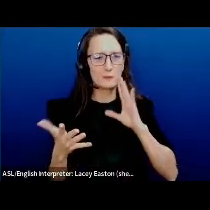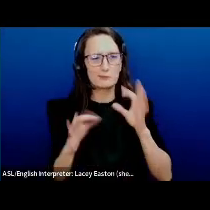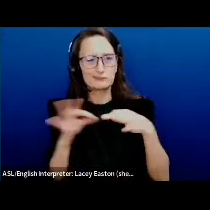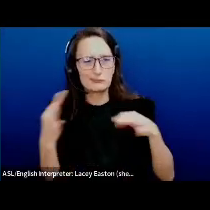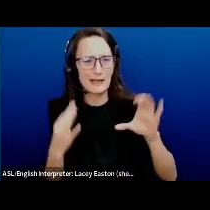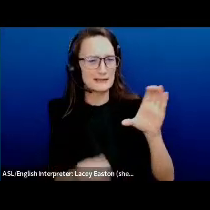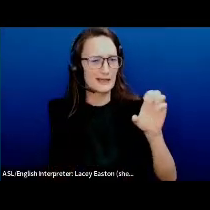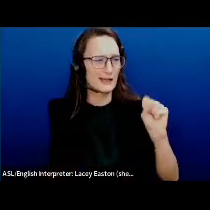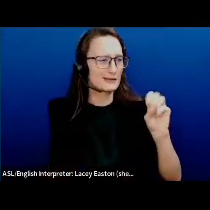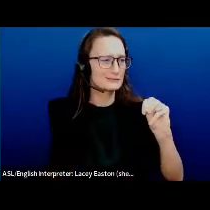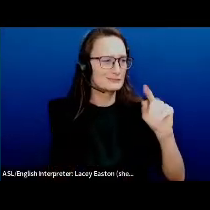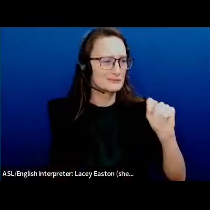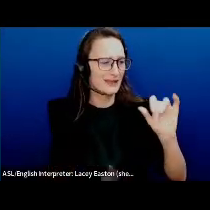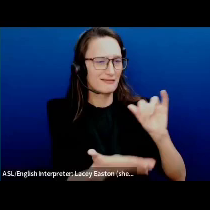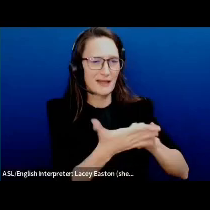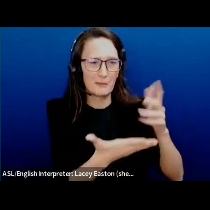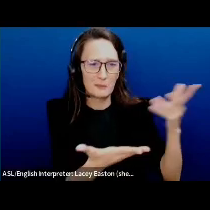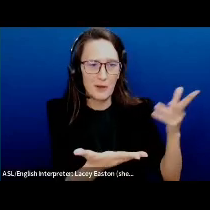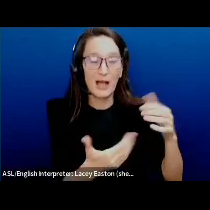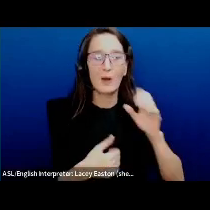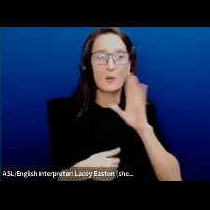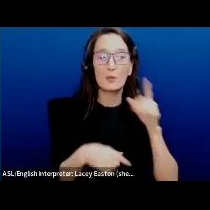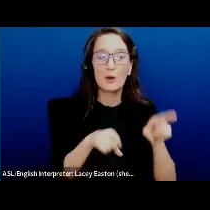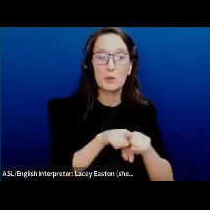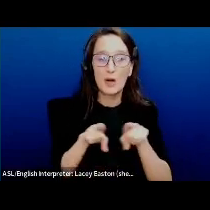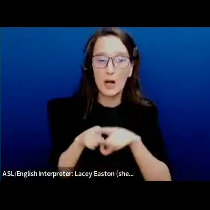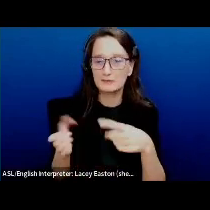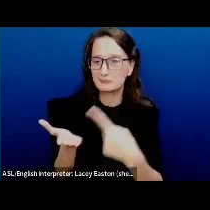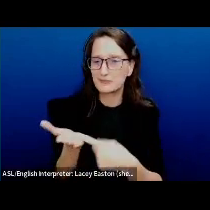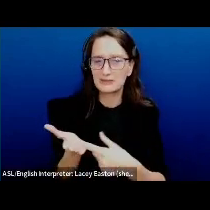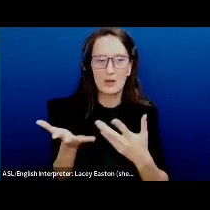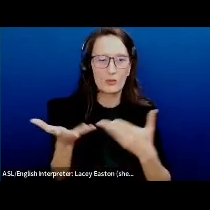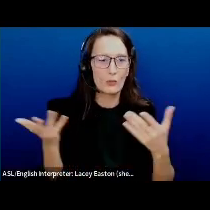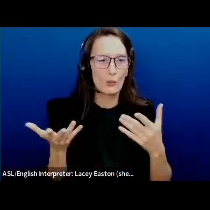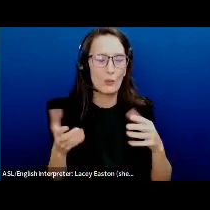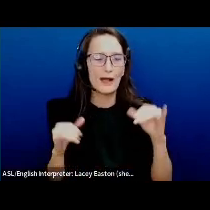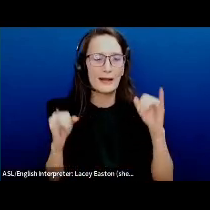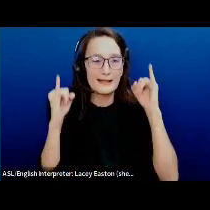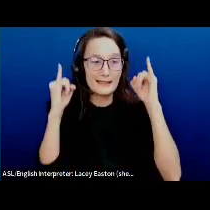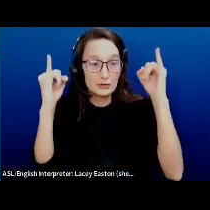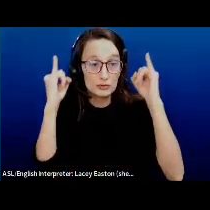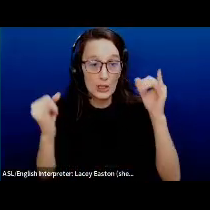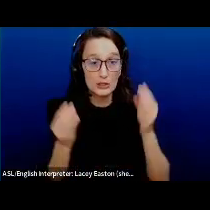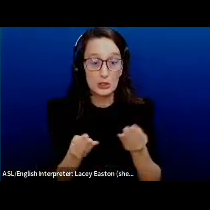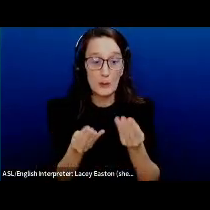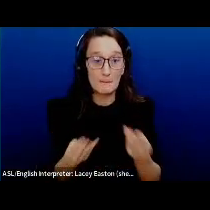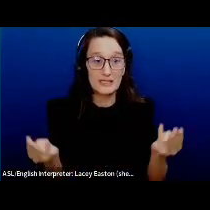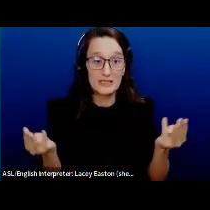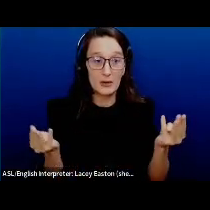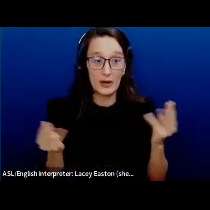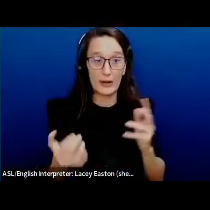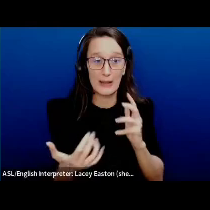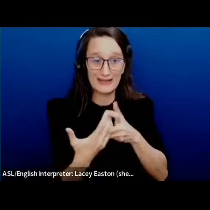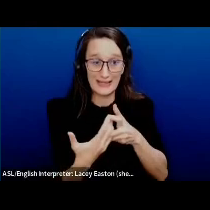Hablarán sobre la adopción de material educativo. Hablarán de los productos y